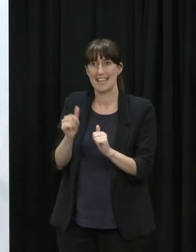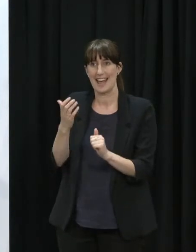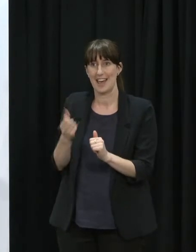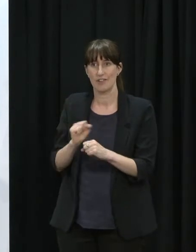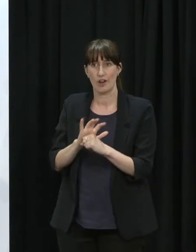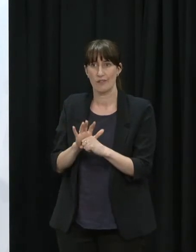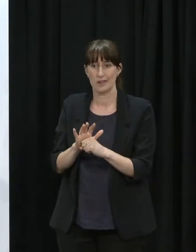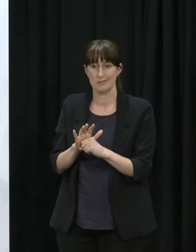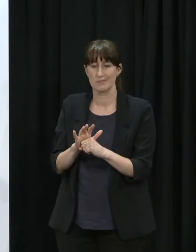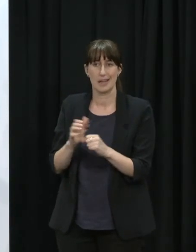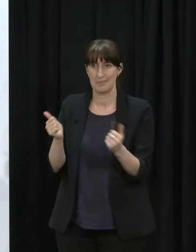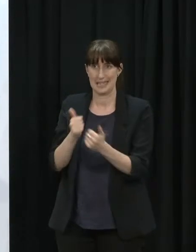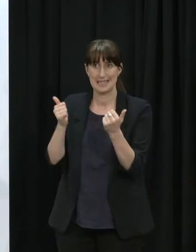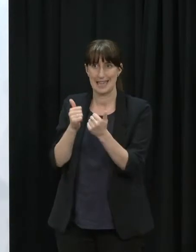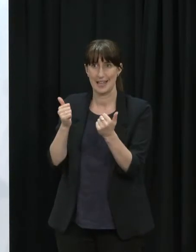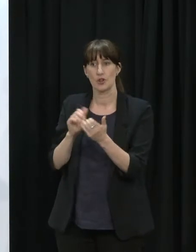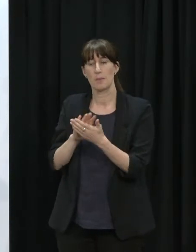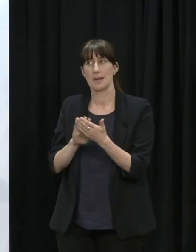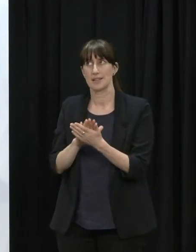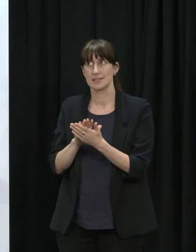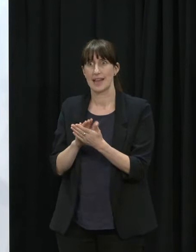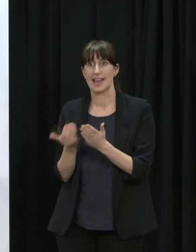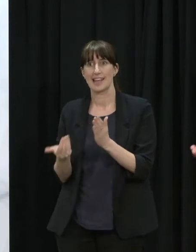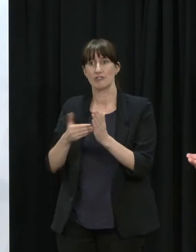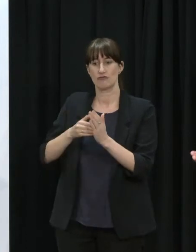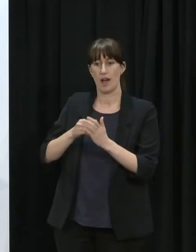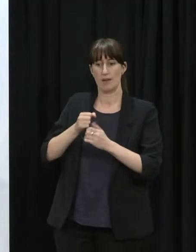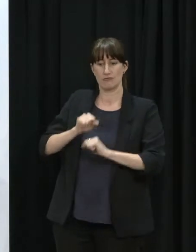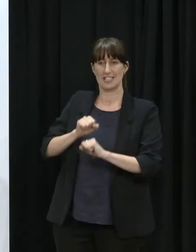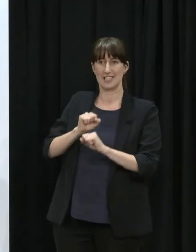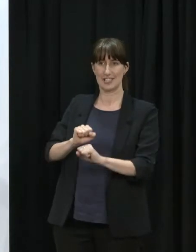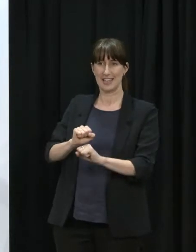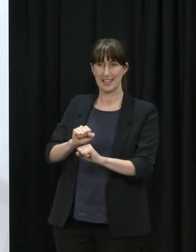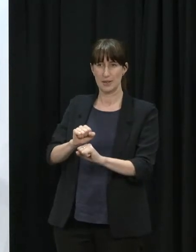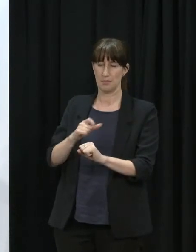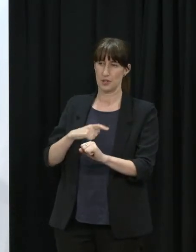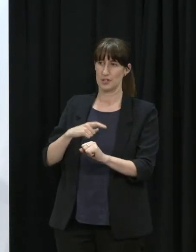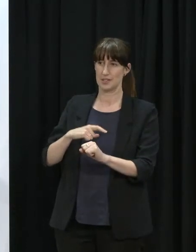whakaaro he rereke te ahuatanga o Ahitereiria ki te Tonga Europe me te UK me Ahitereiria.